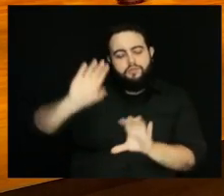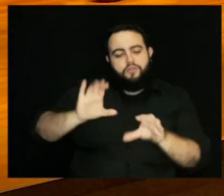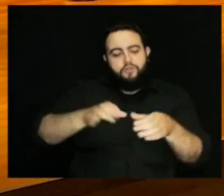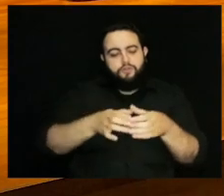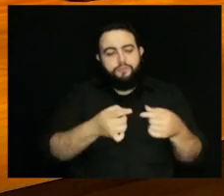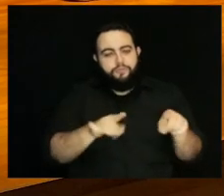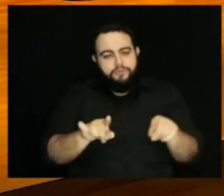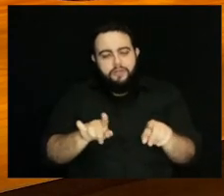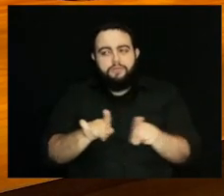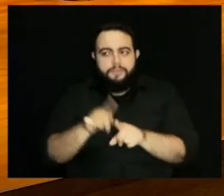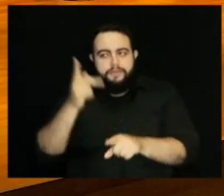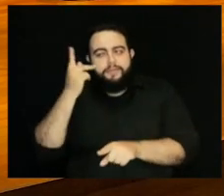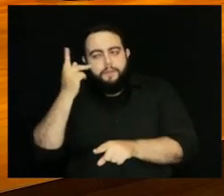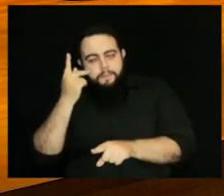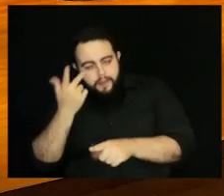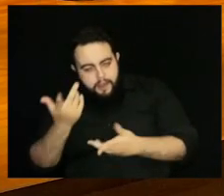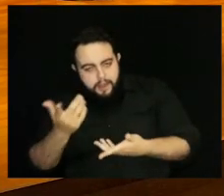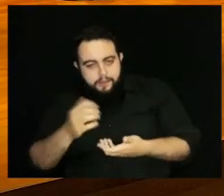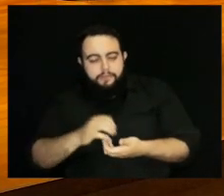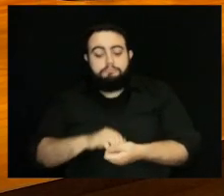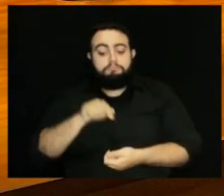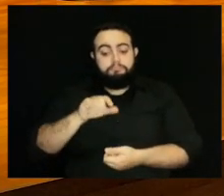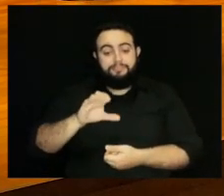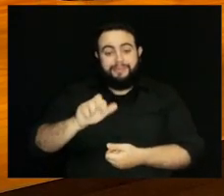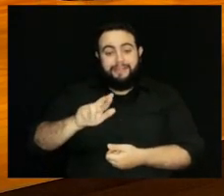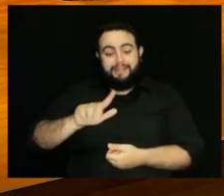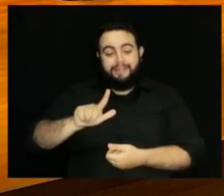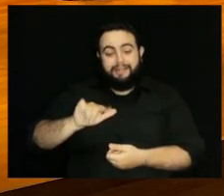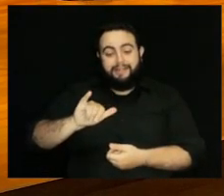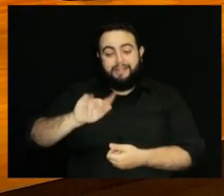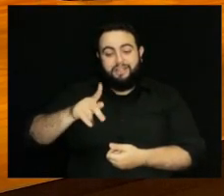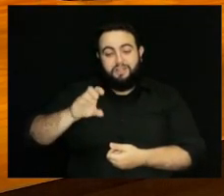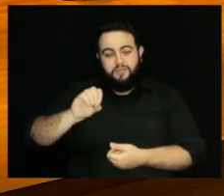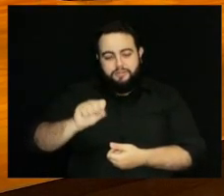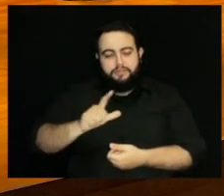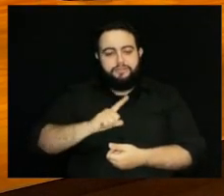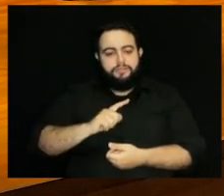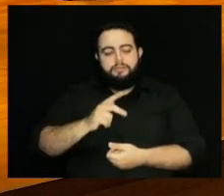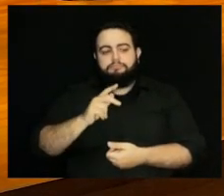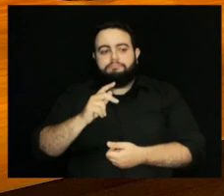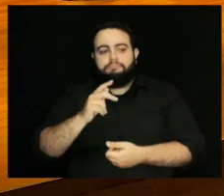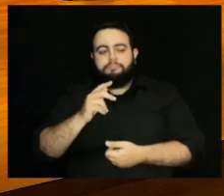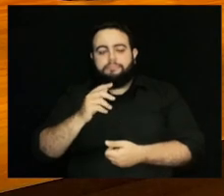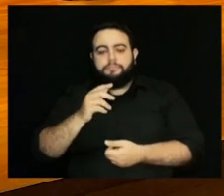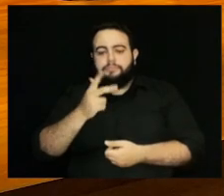Paulo e tal. O Carlinhos fazia uns espetáculos misturando psicodelia e pampa tipo a Salamanca do